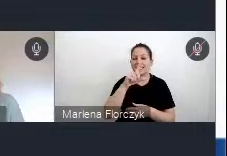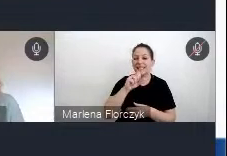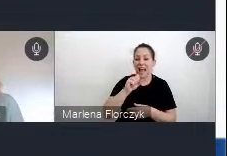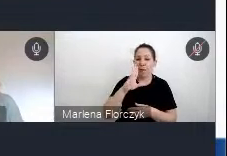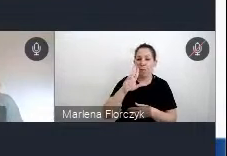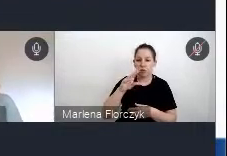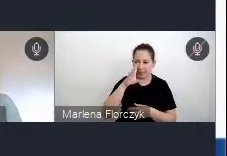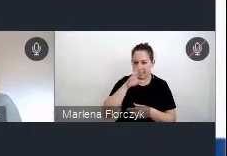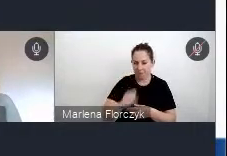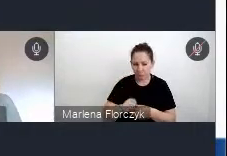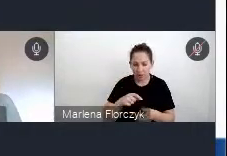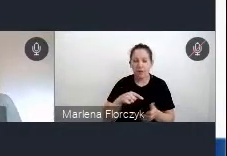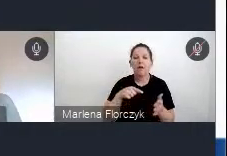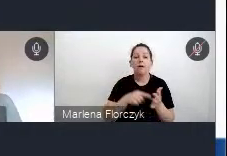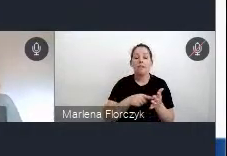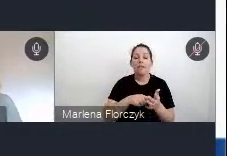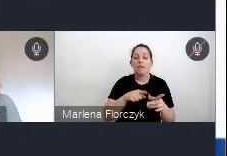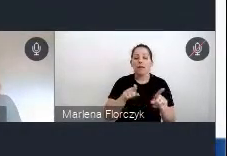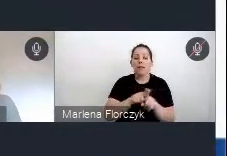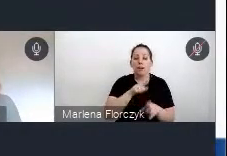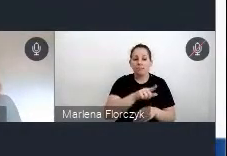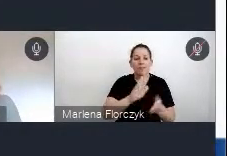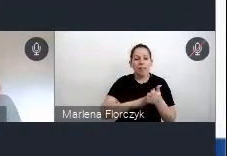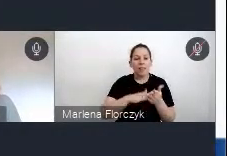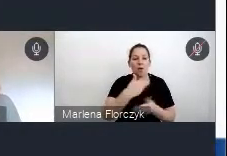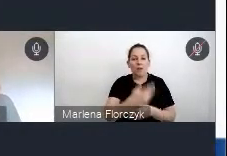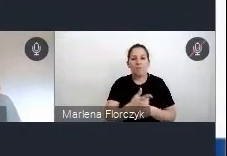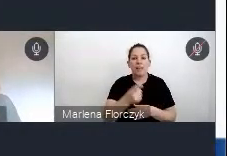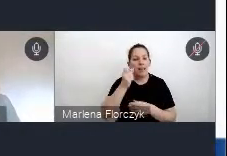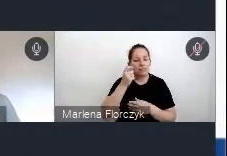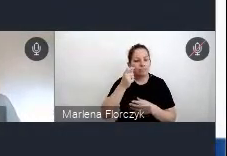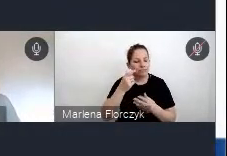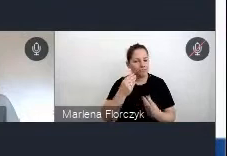które zostało nagrodzone za imponujące swym rozmachem